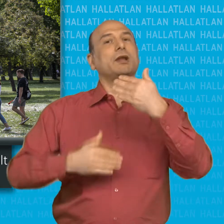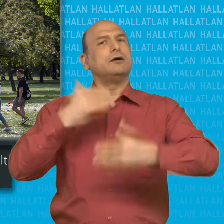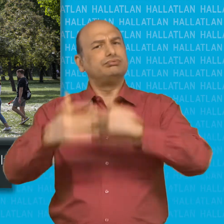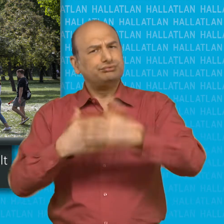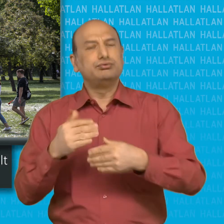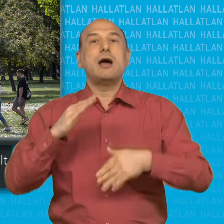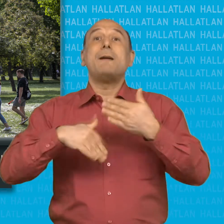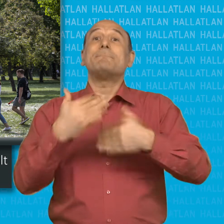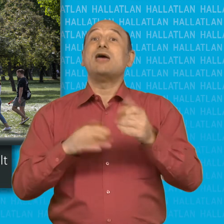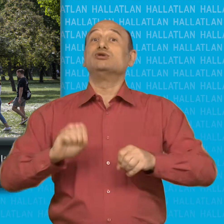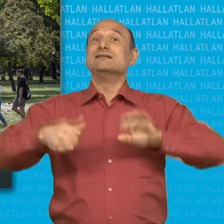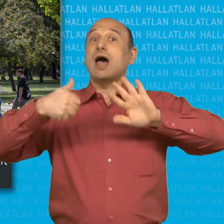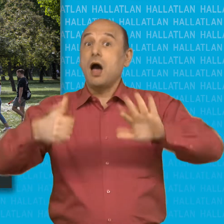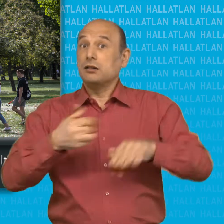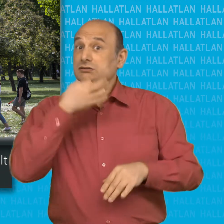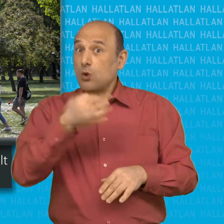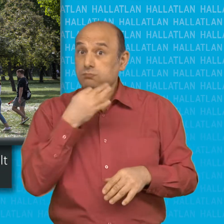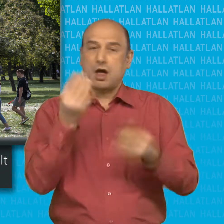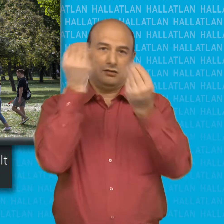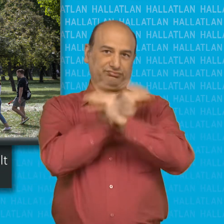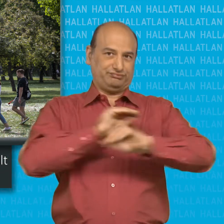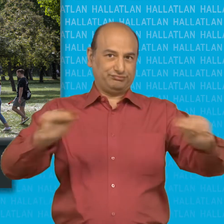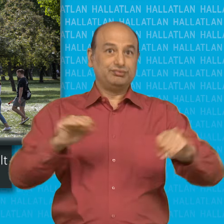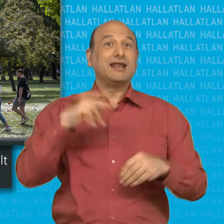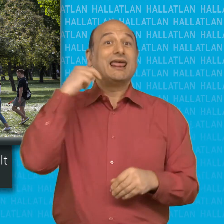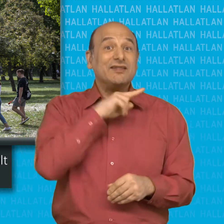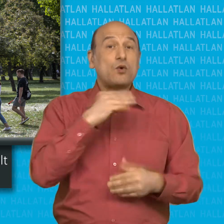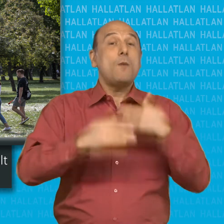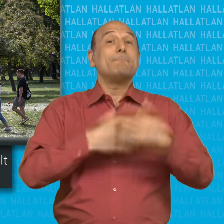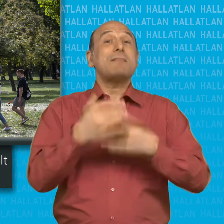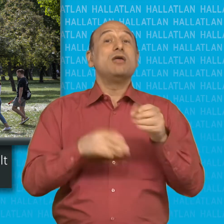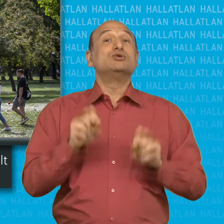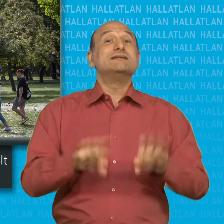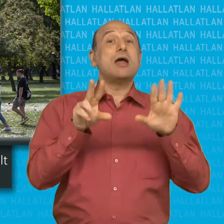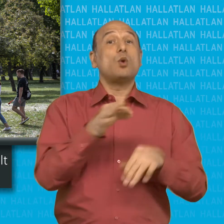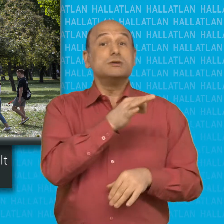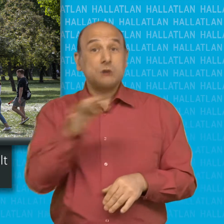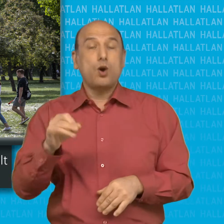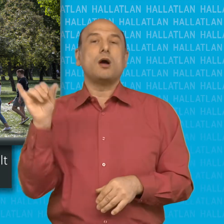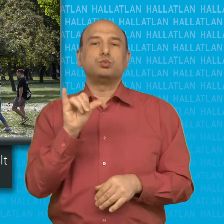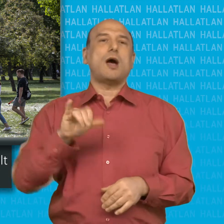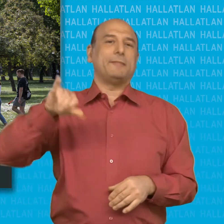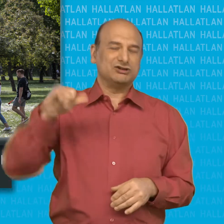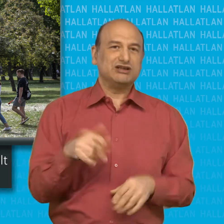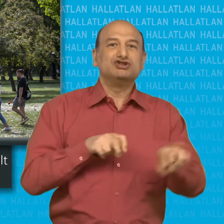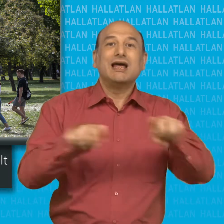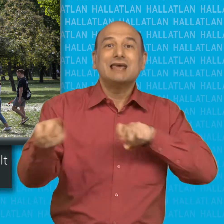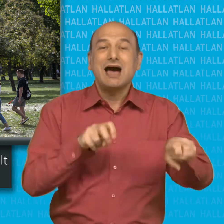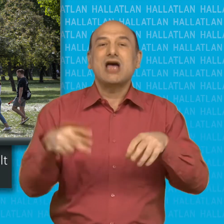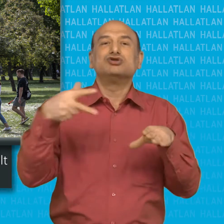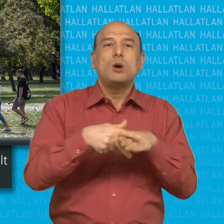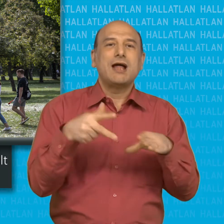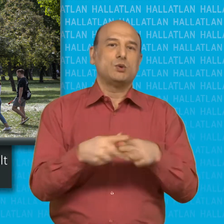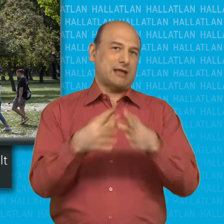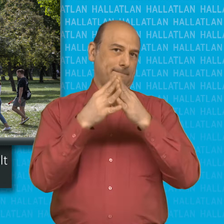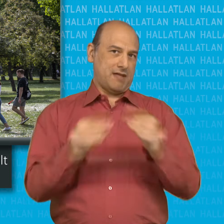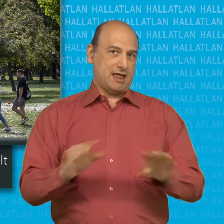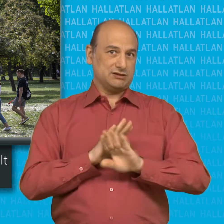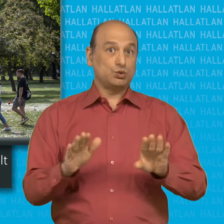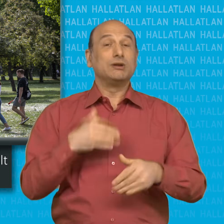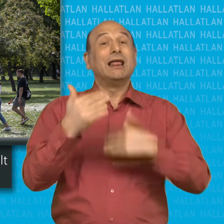16-án szombaton pedig azt, hogy hétfőtől Budapesten is megszűnik a kijárási korlátozás,